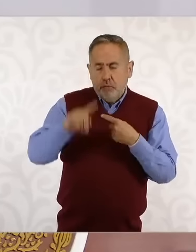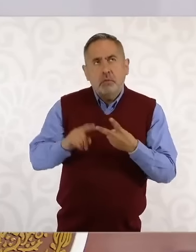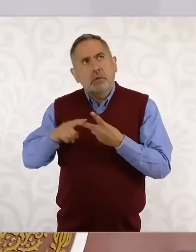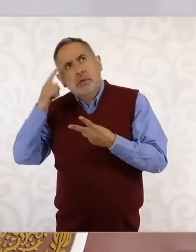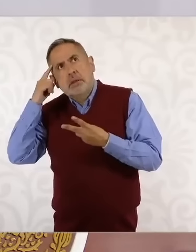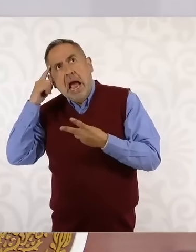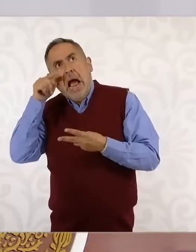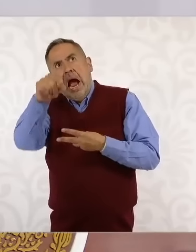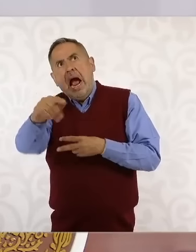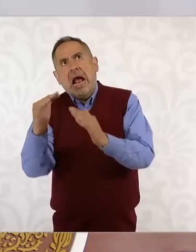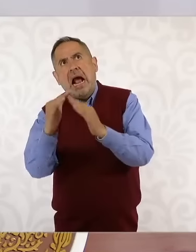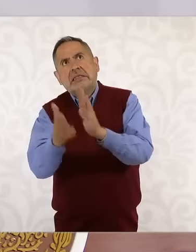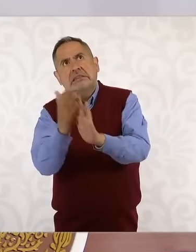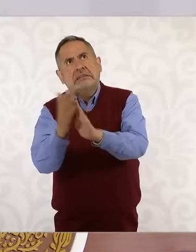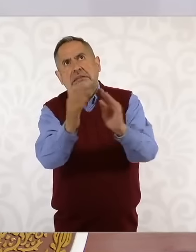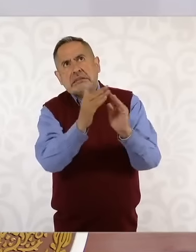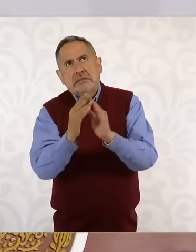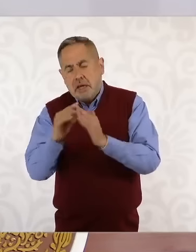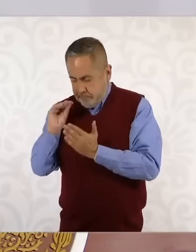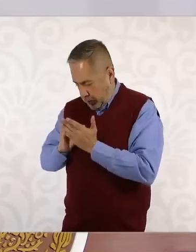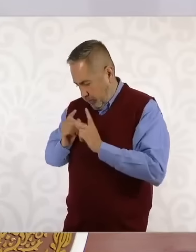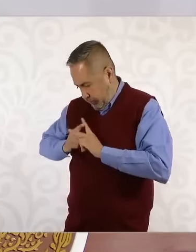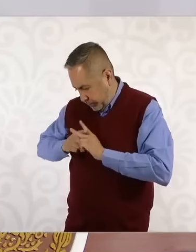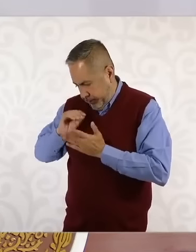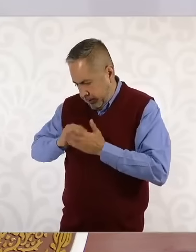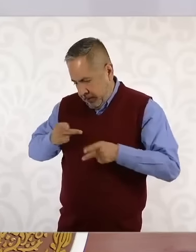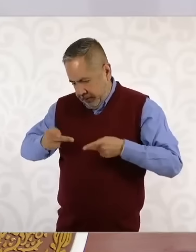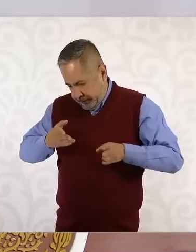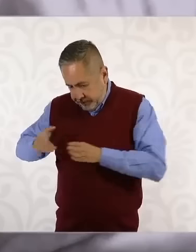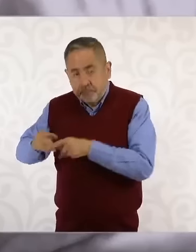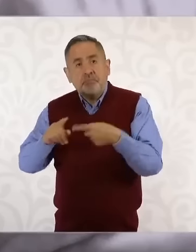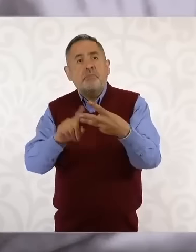planeación y eh la parte de electrificación también de las zonas con el plan de justicia.